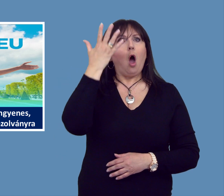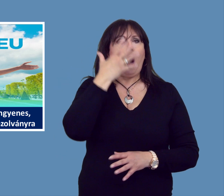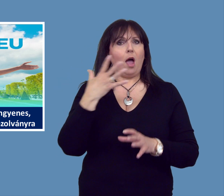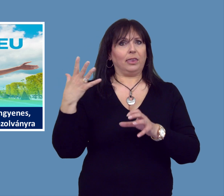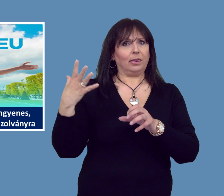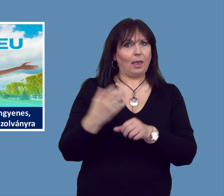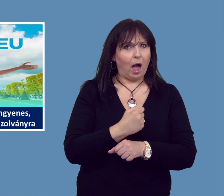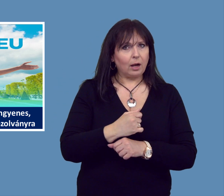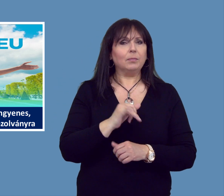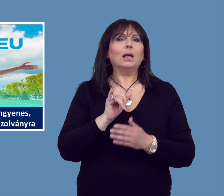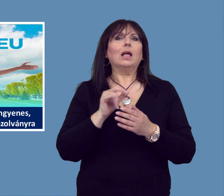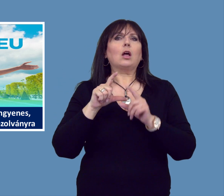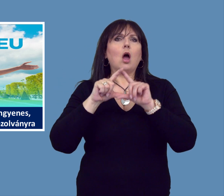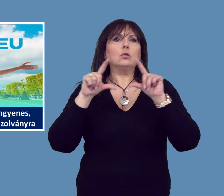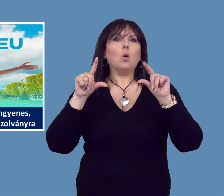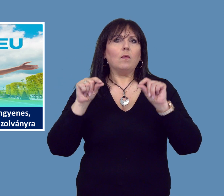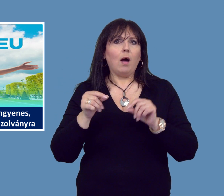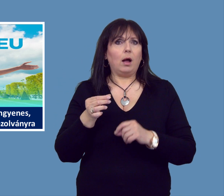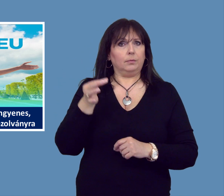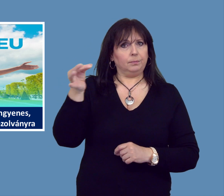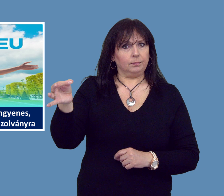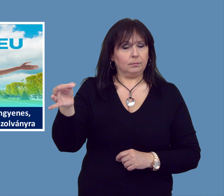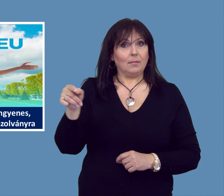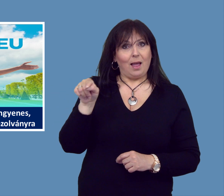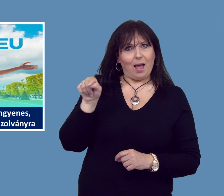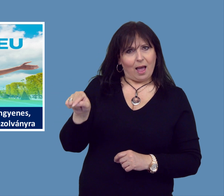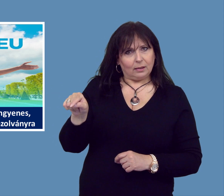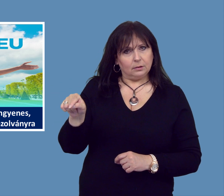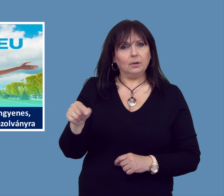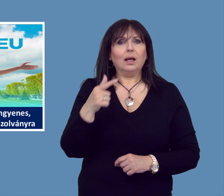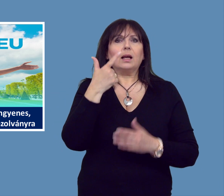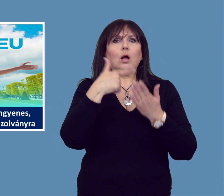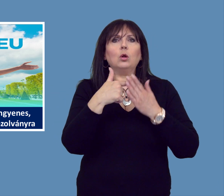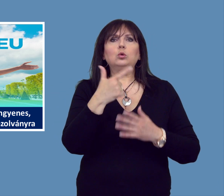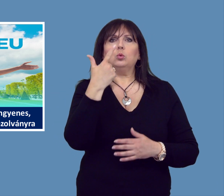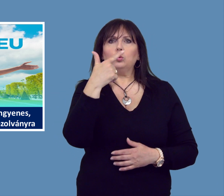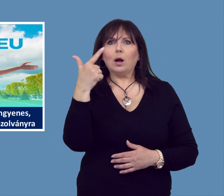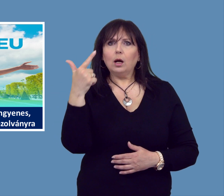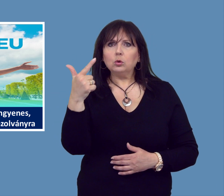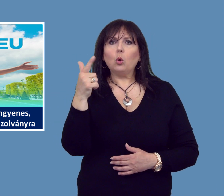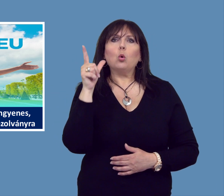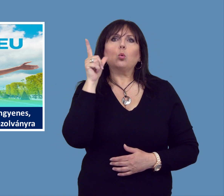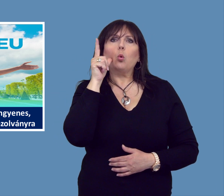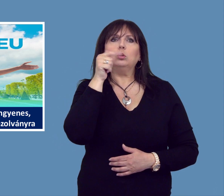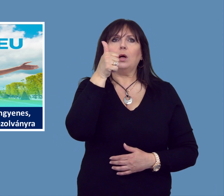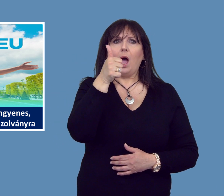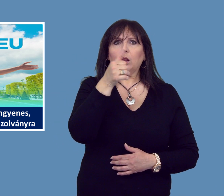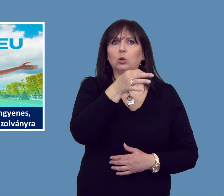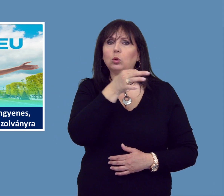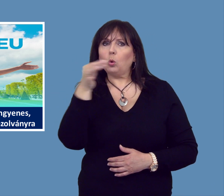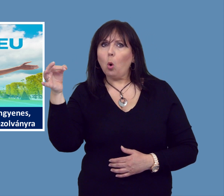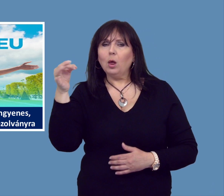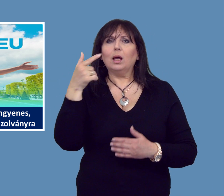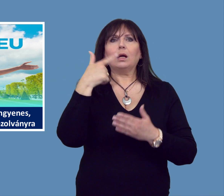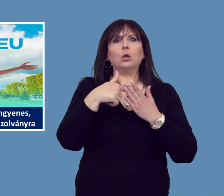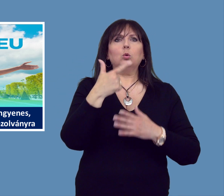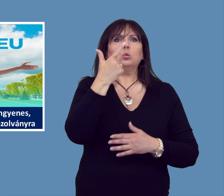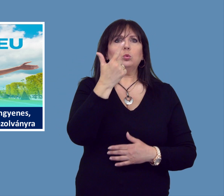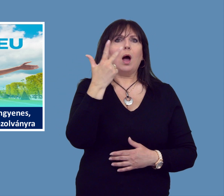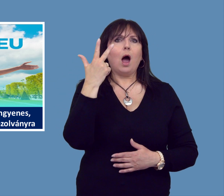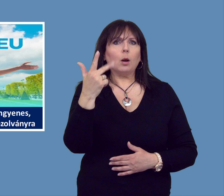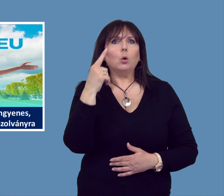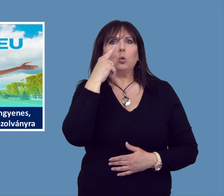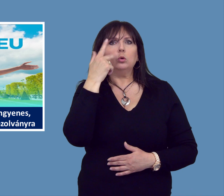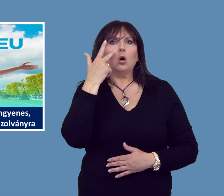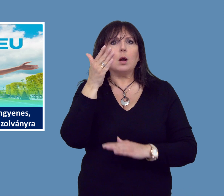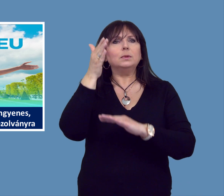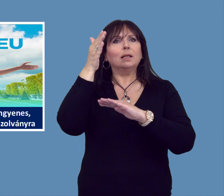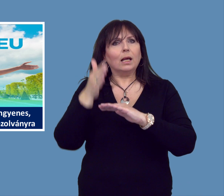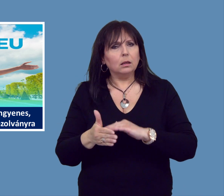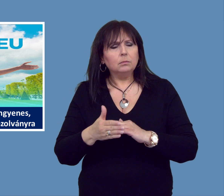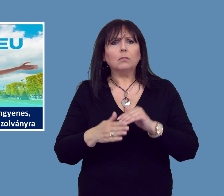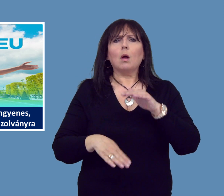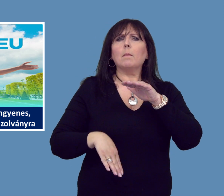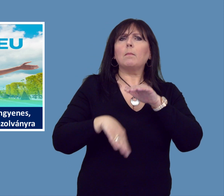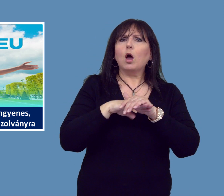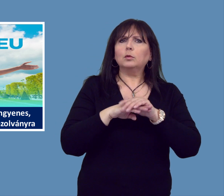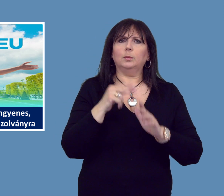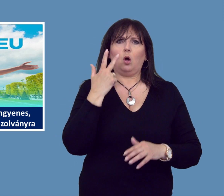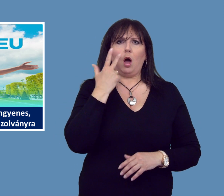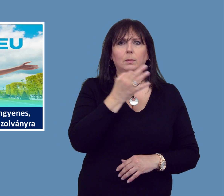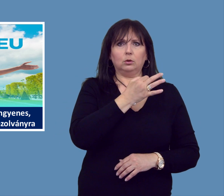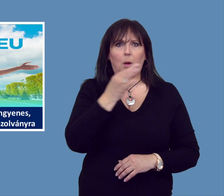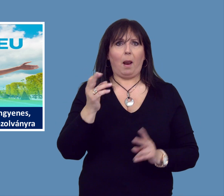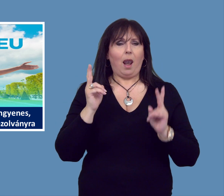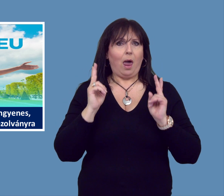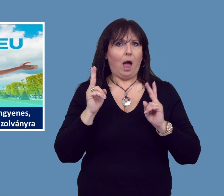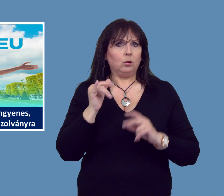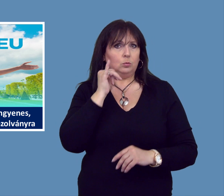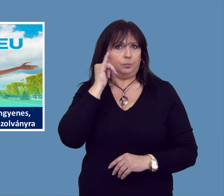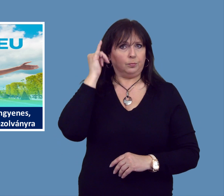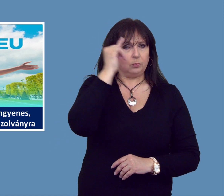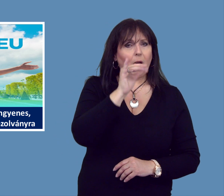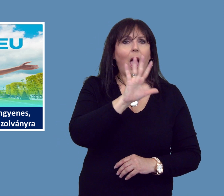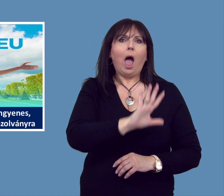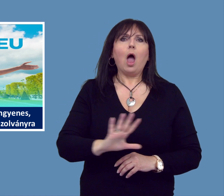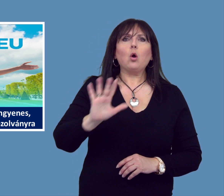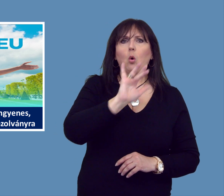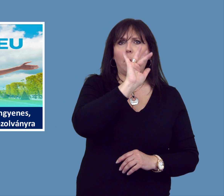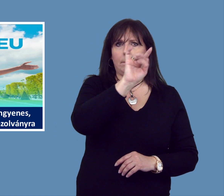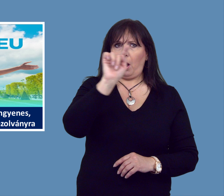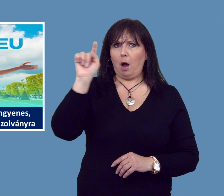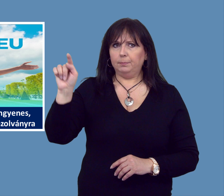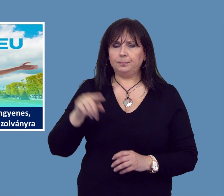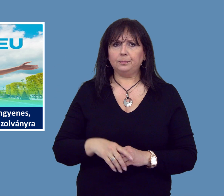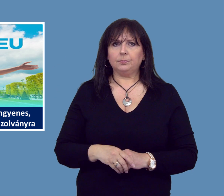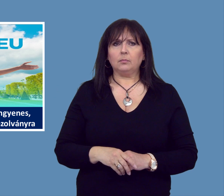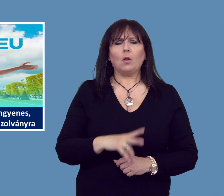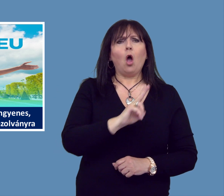az elnyert igazolványt maximum 30 nap utazásra használhatják fel Európában a 2022. július 1. és 2023. június 30. közötti időszakban.